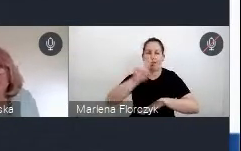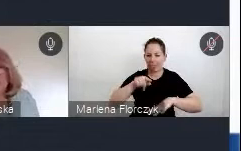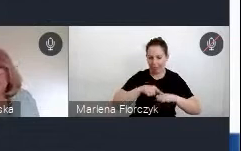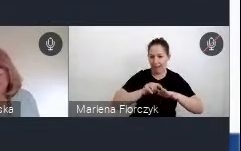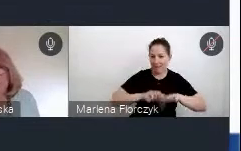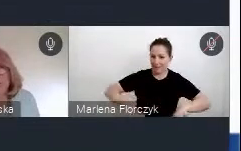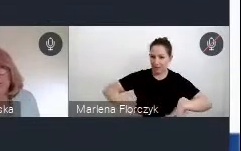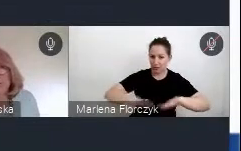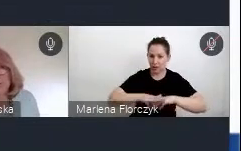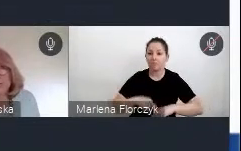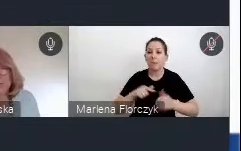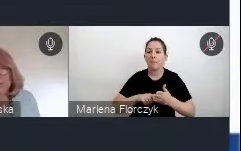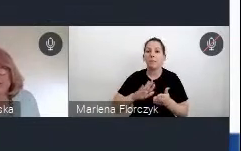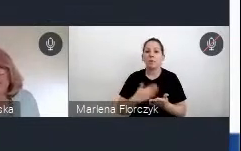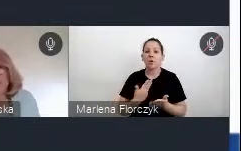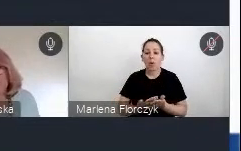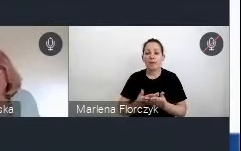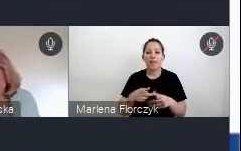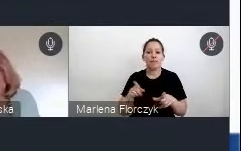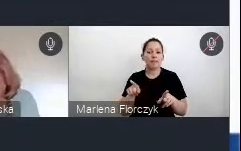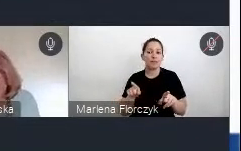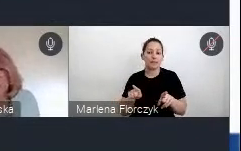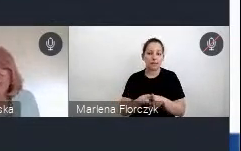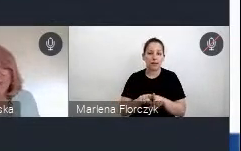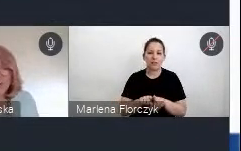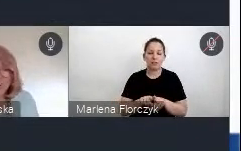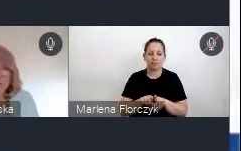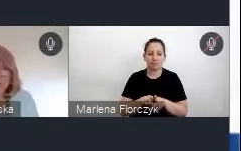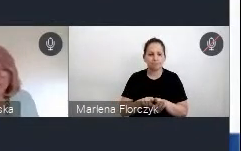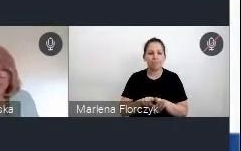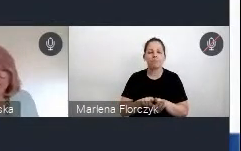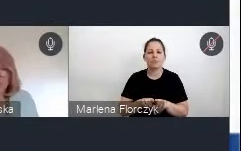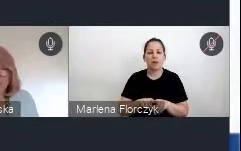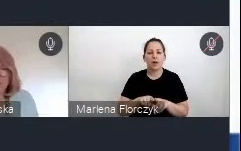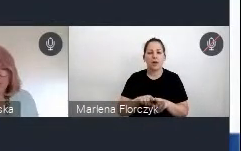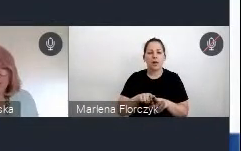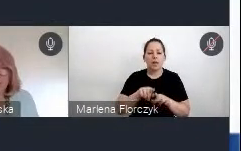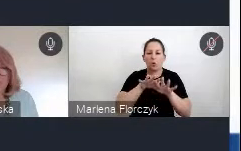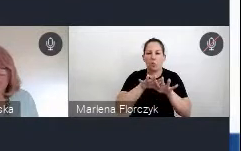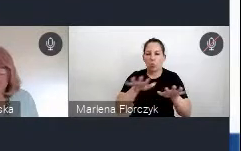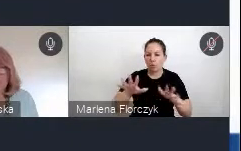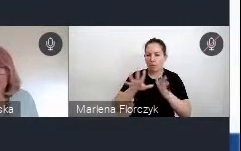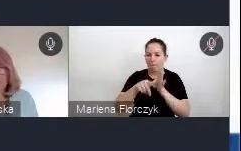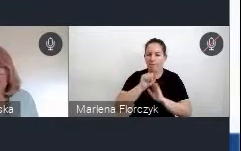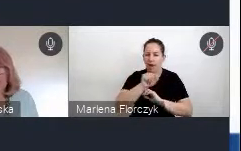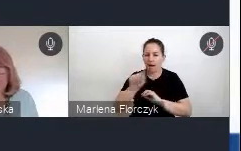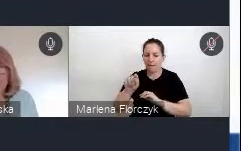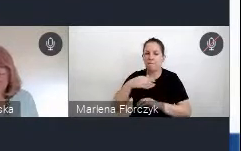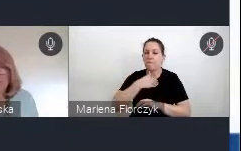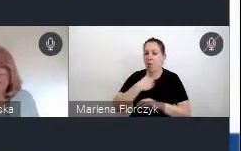To są przykłady, które też w znacznej ilości miast polskich mają miejsce,